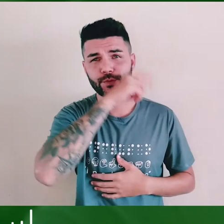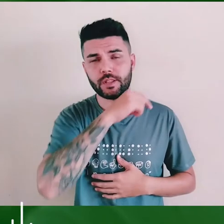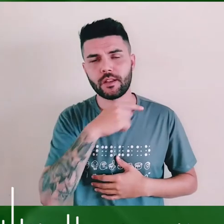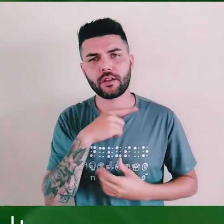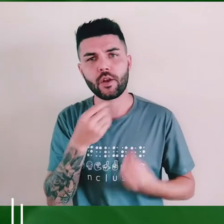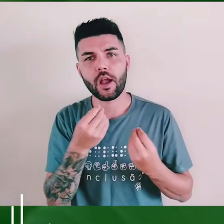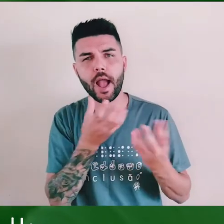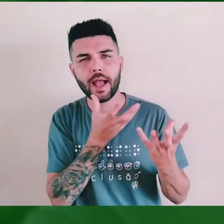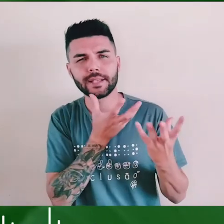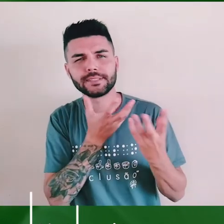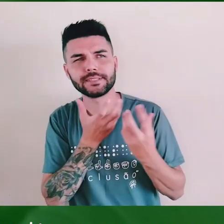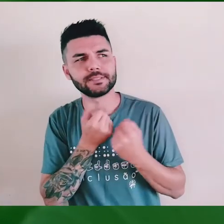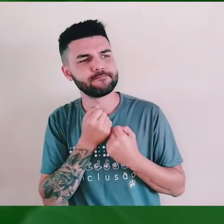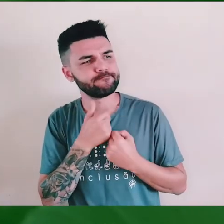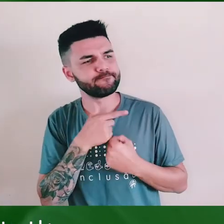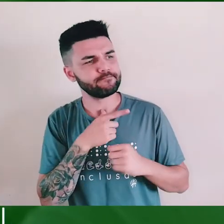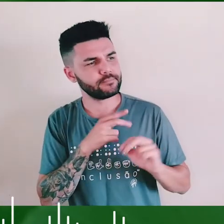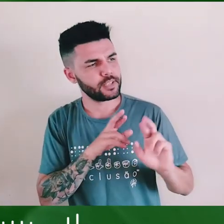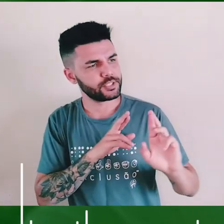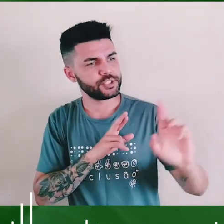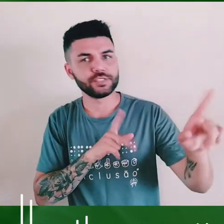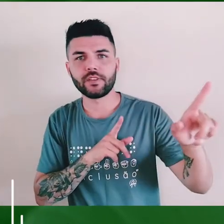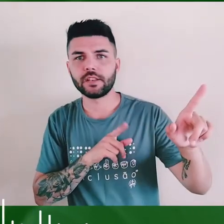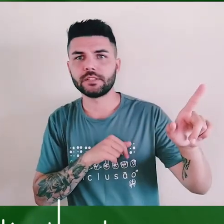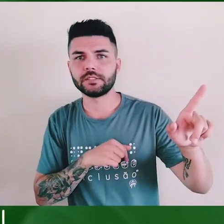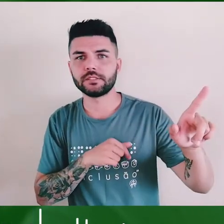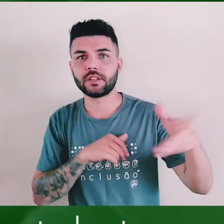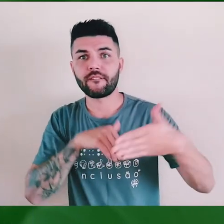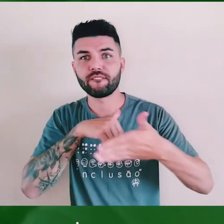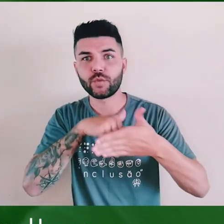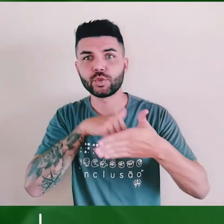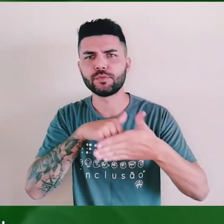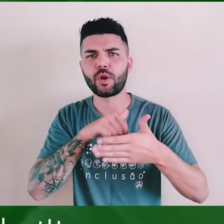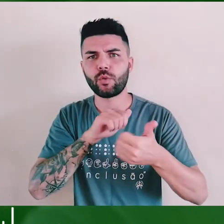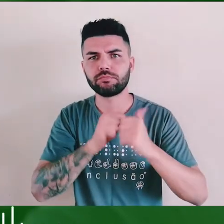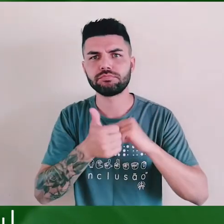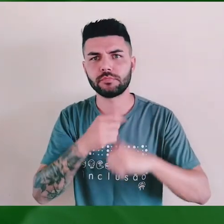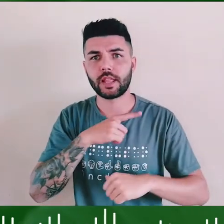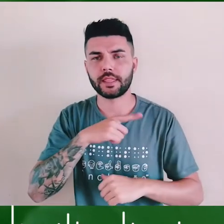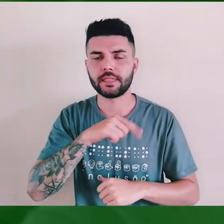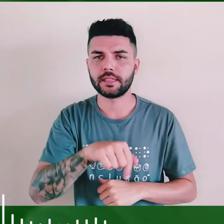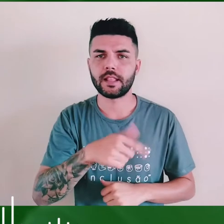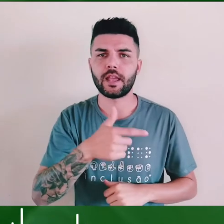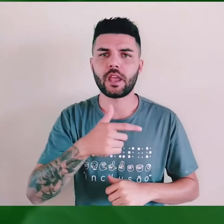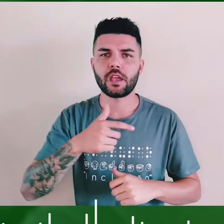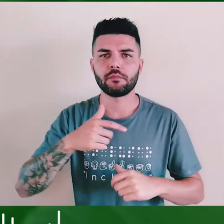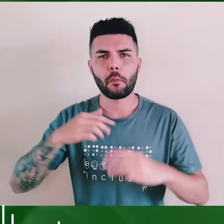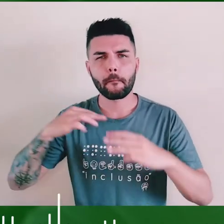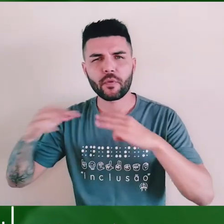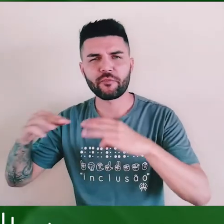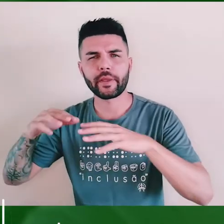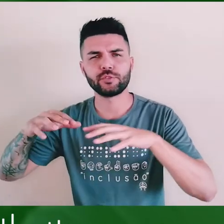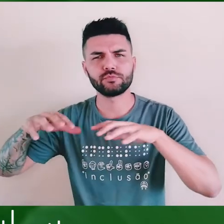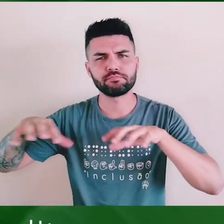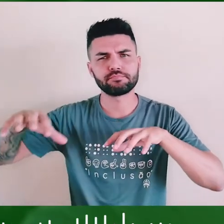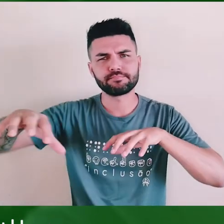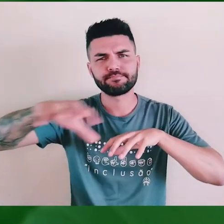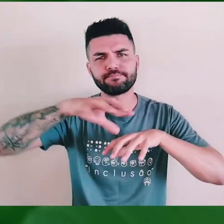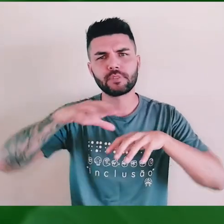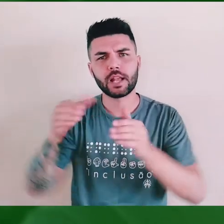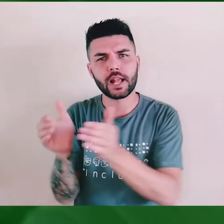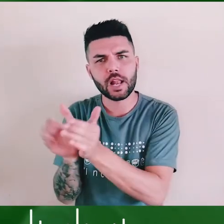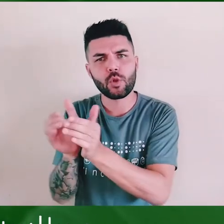isso pro futebol, a gente tem observado cada vez mais movimentos de alguns times que estão